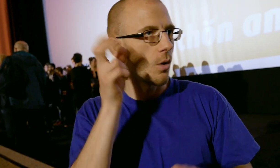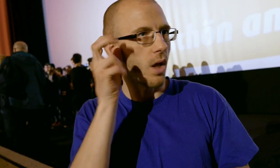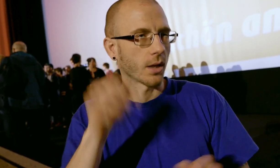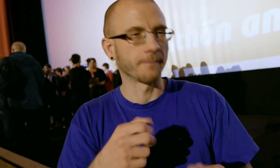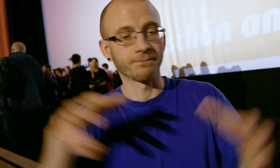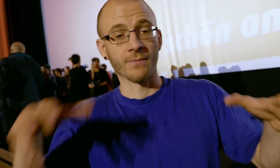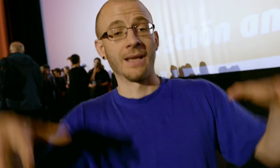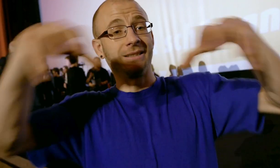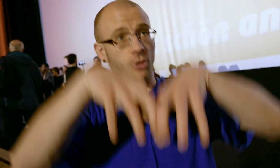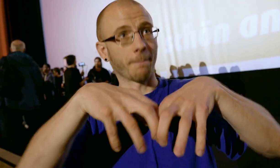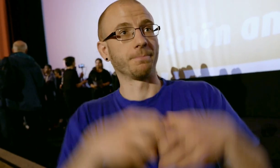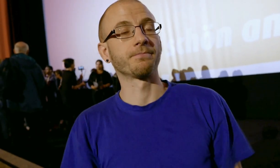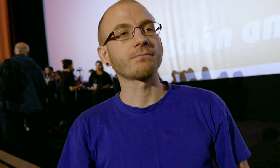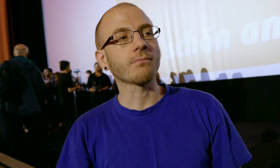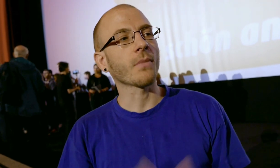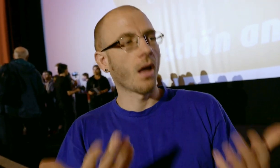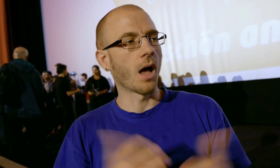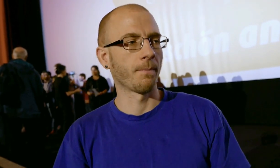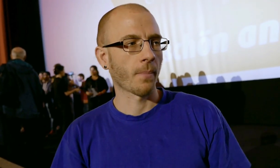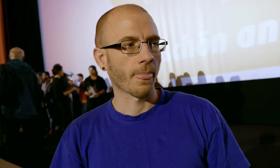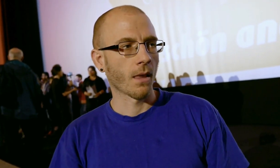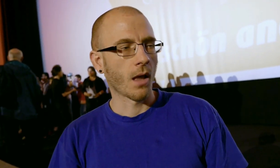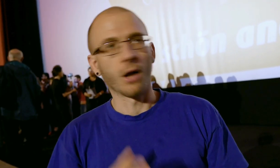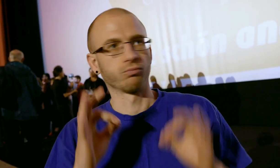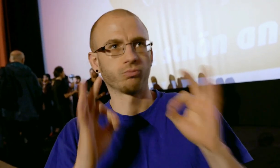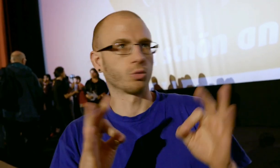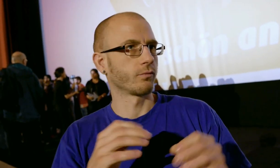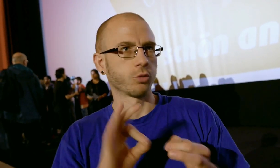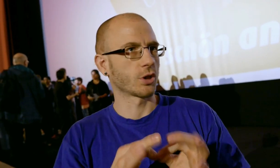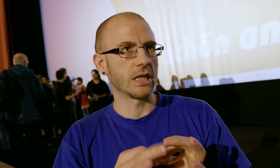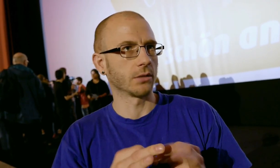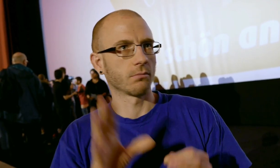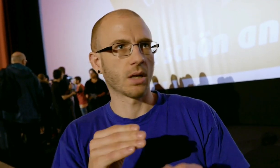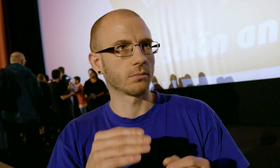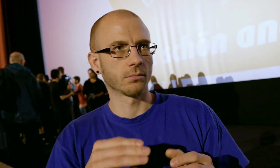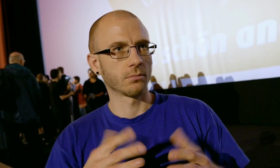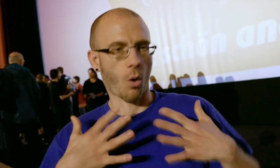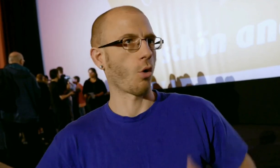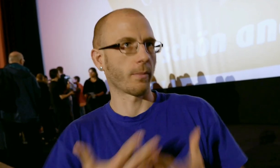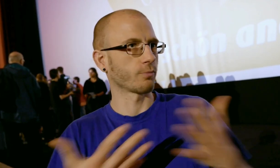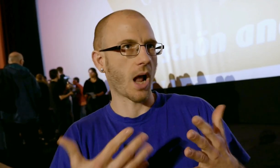Diese beide sind dann zusammengekommen. Es hat gut funktioniert mit der Körpersprache